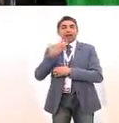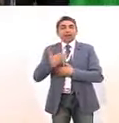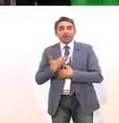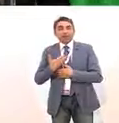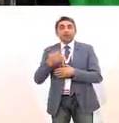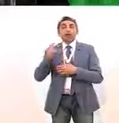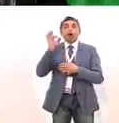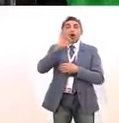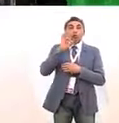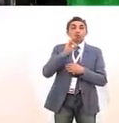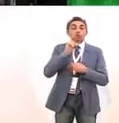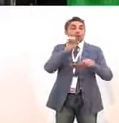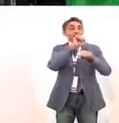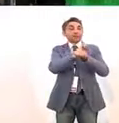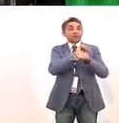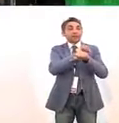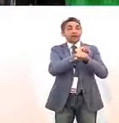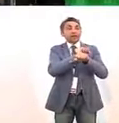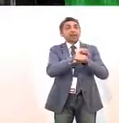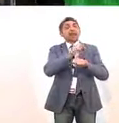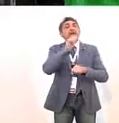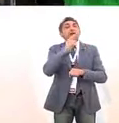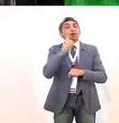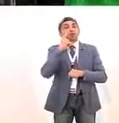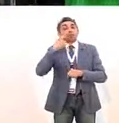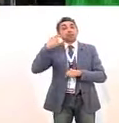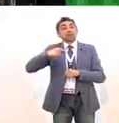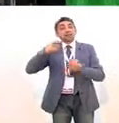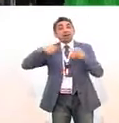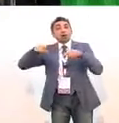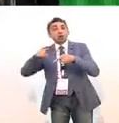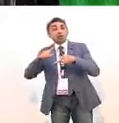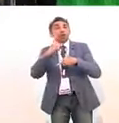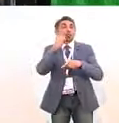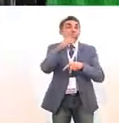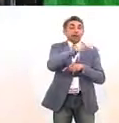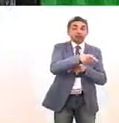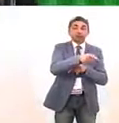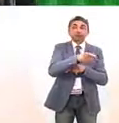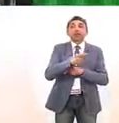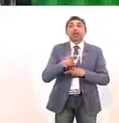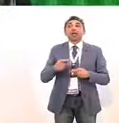per “arrestare il padre del Presidente del Consiglio”. Pezzi dell’intelligence di